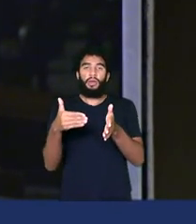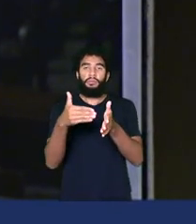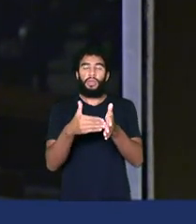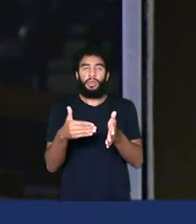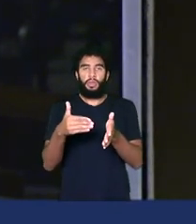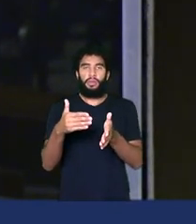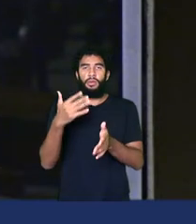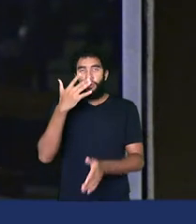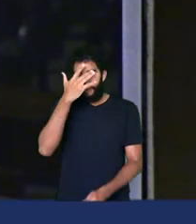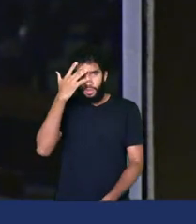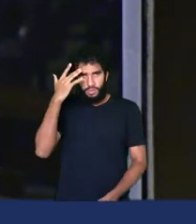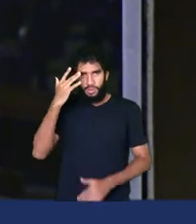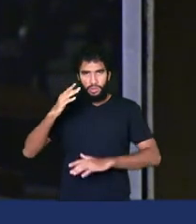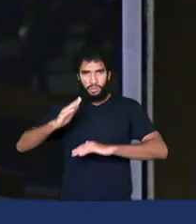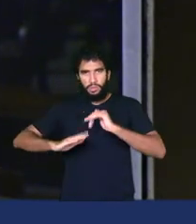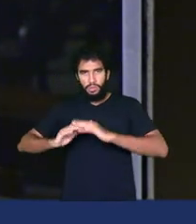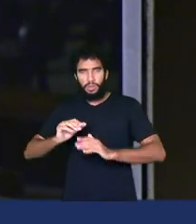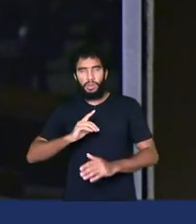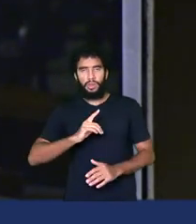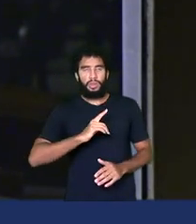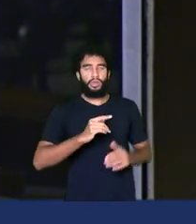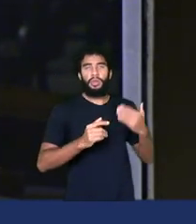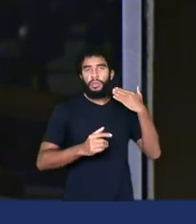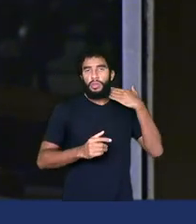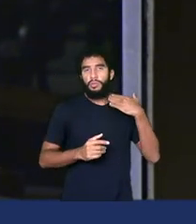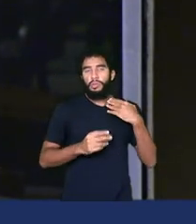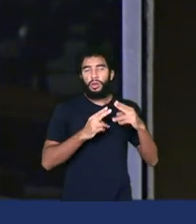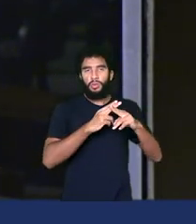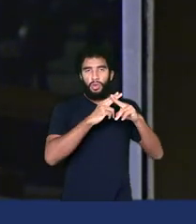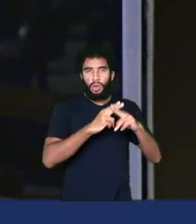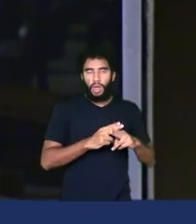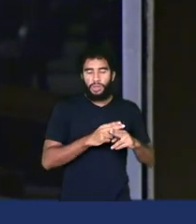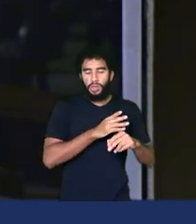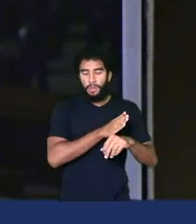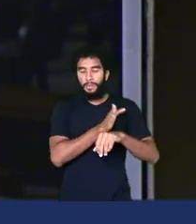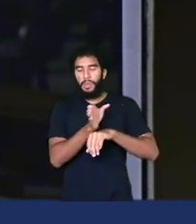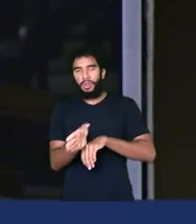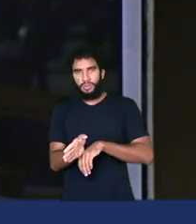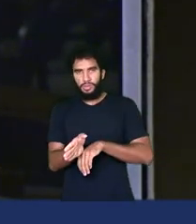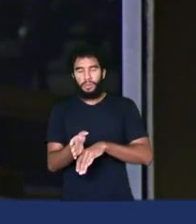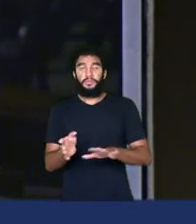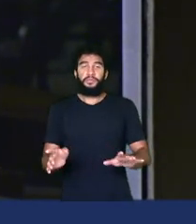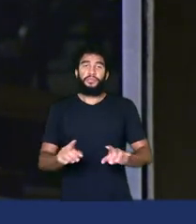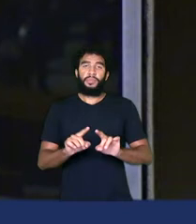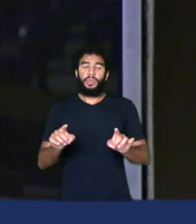EMPECILHO PARA QUE AS GUARDAS TIVESSEM DA CAIXA ECONÔMICA FEDERAL ACESSO A ESSE PROGRAMA. POR FIM, CONVERSAMOS COM O PREFEITO EDUARDO PÃES